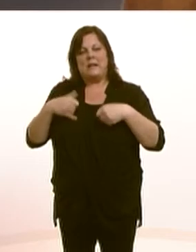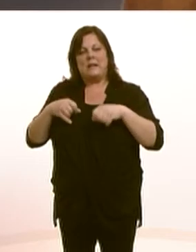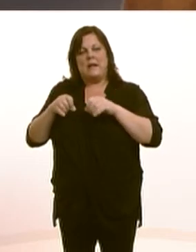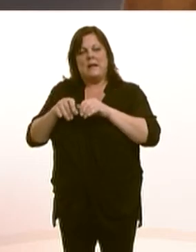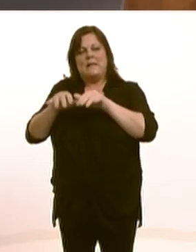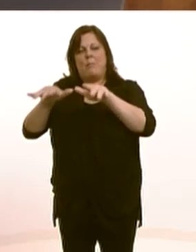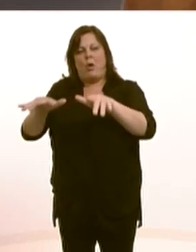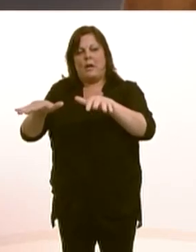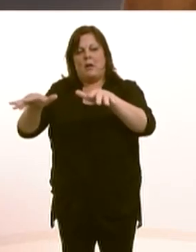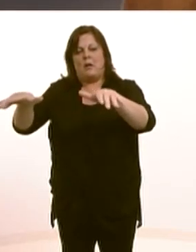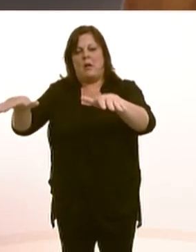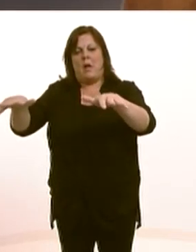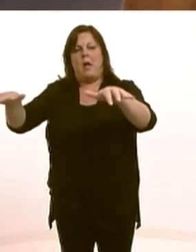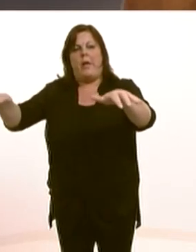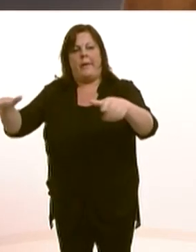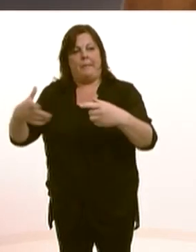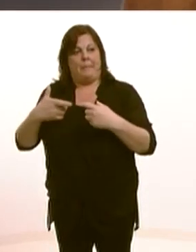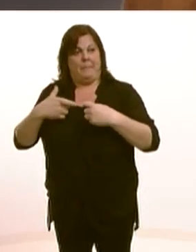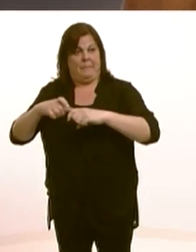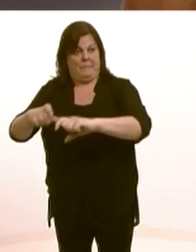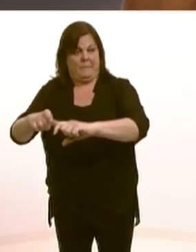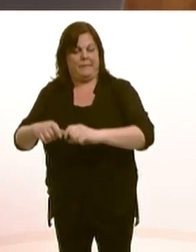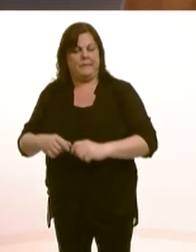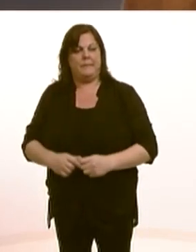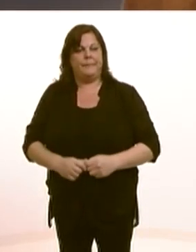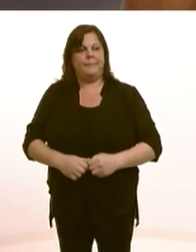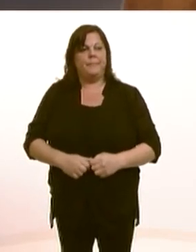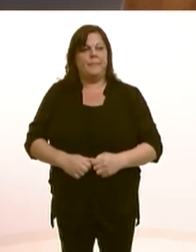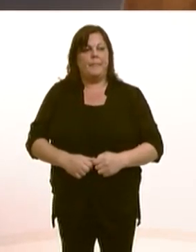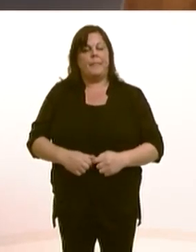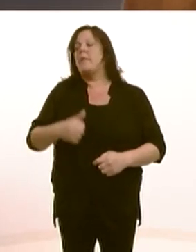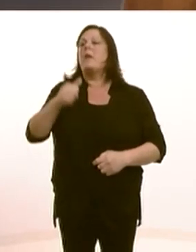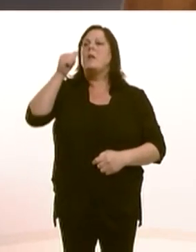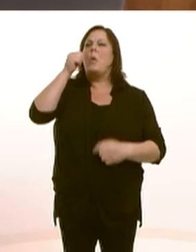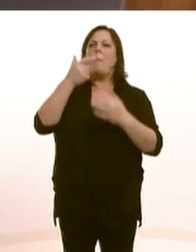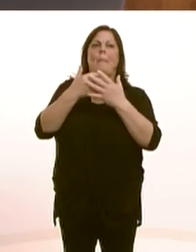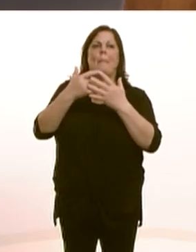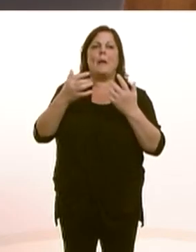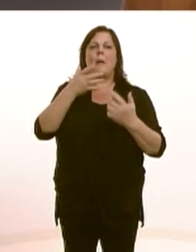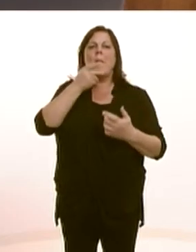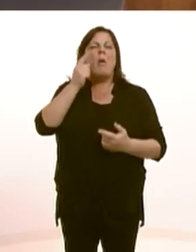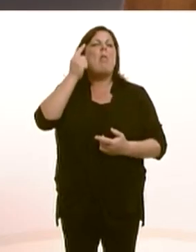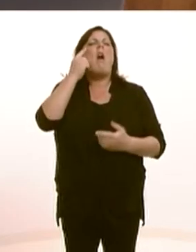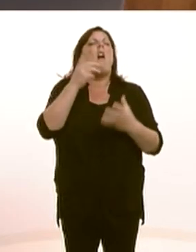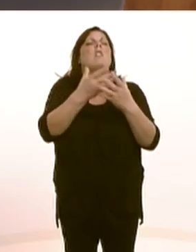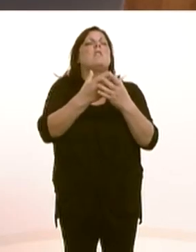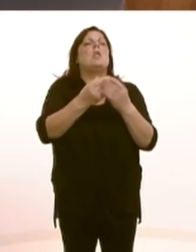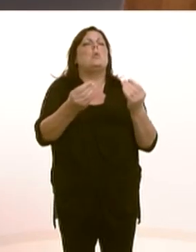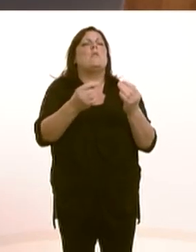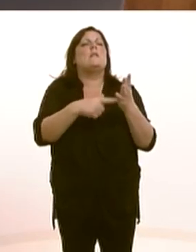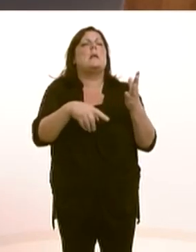Rwyín gwybod bod yna dueddiad gyda rhai i feddwl bod yna ateb rhwydd i TBóos rych chiín cael gwared ar moch daear felly nid oes dim problem gyda chi.